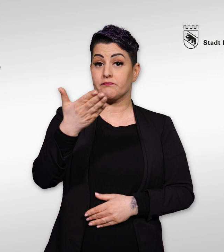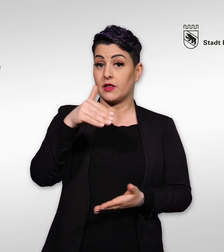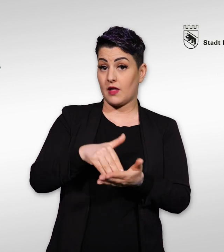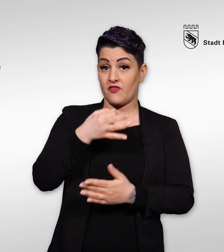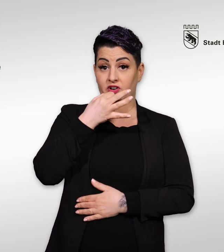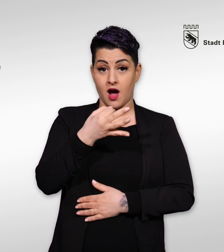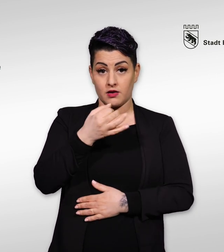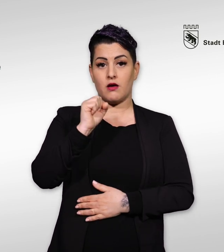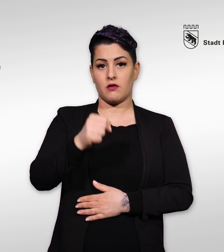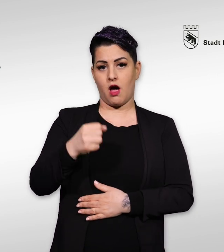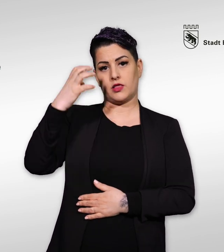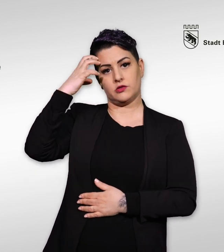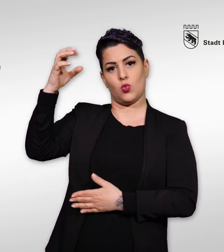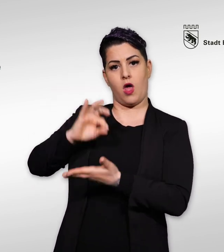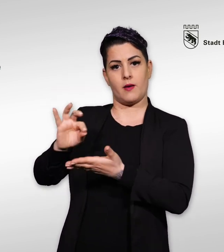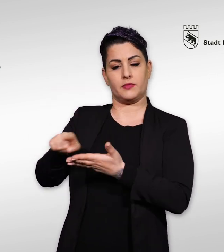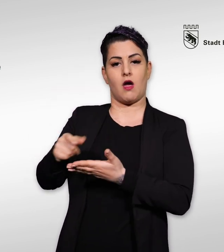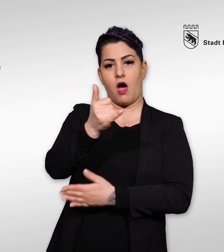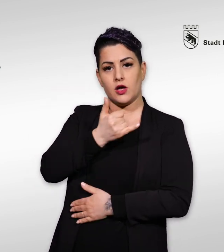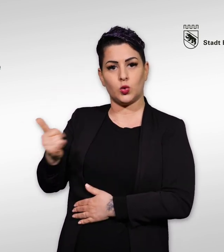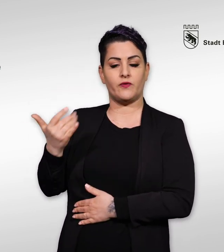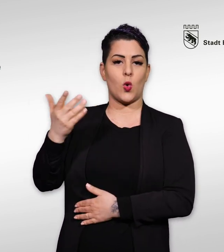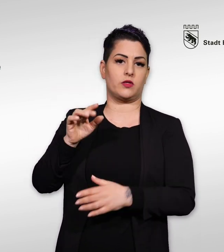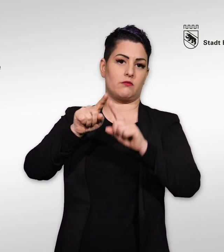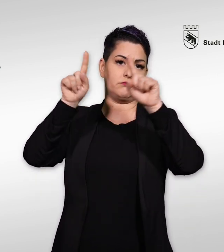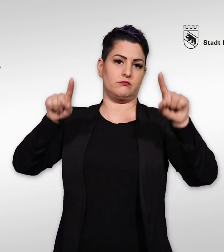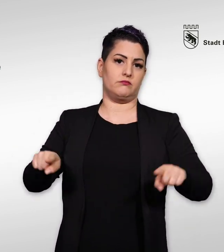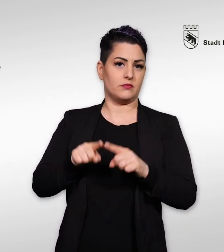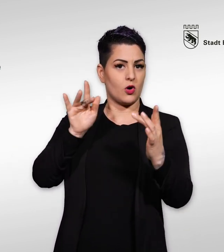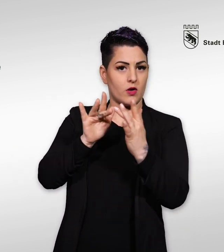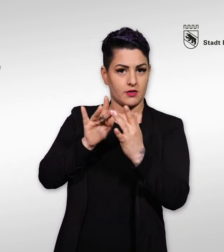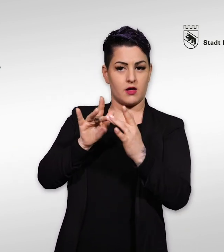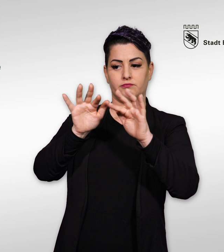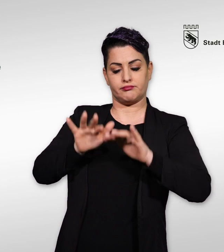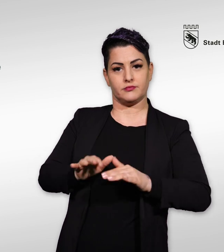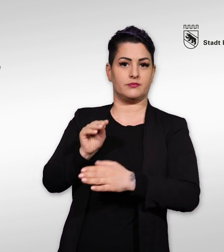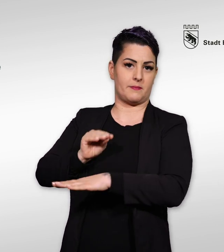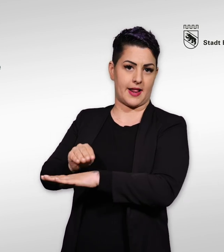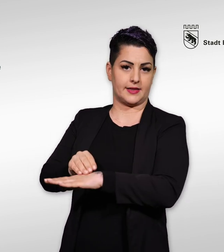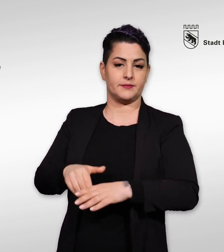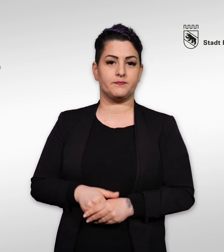Haben Sie Fragen? Sie erreichen das Schulamt telefonisch oder über das Kontaktformular.